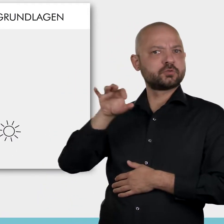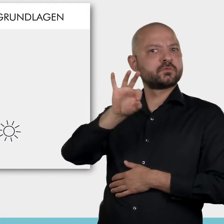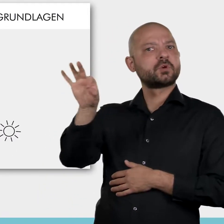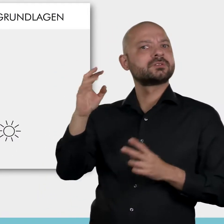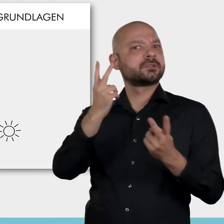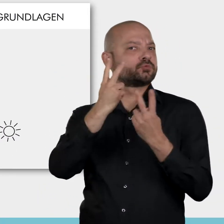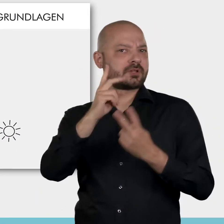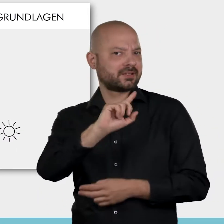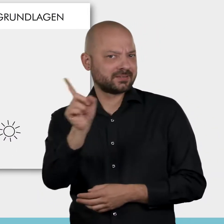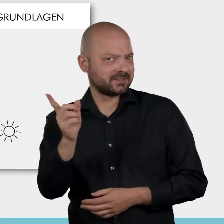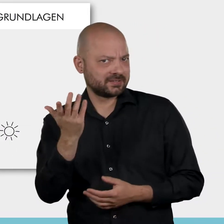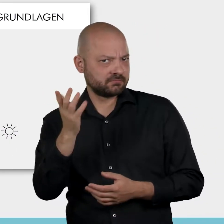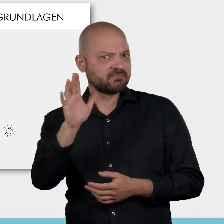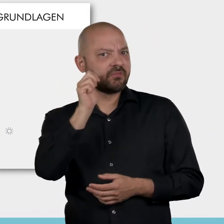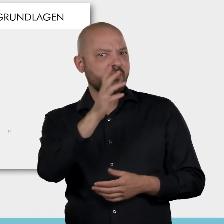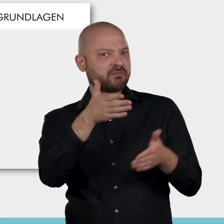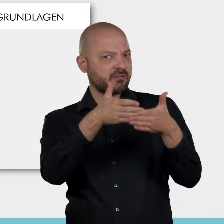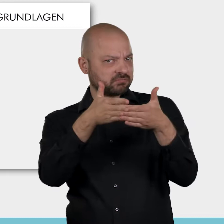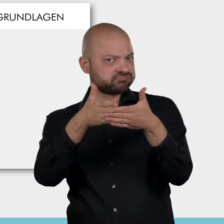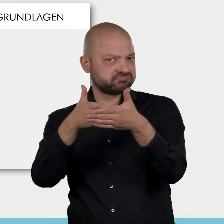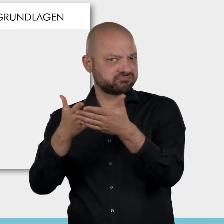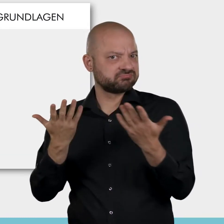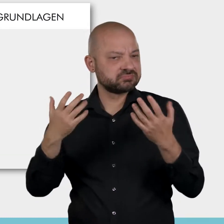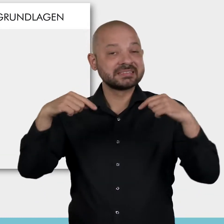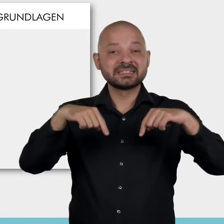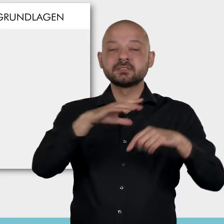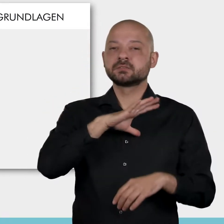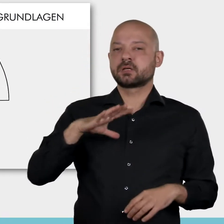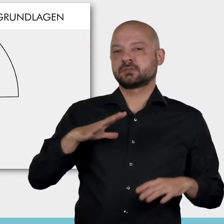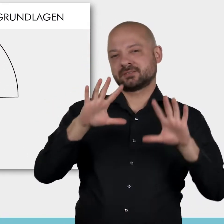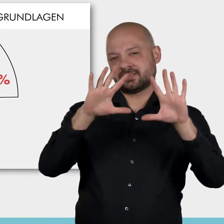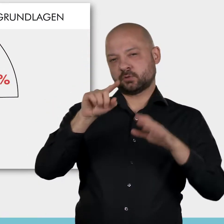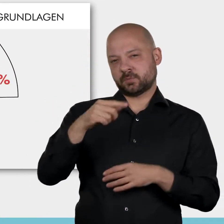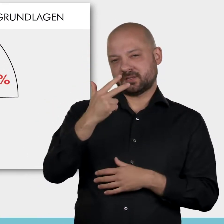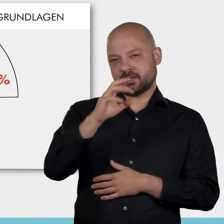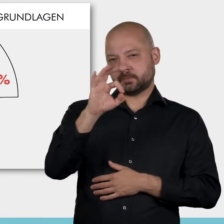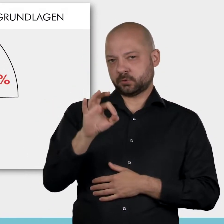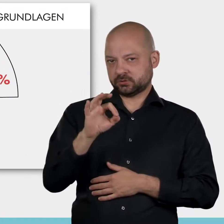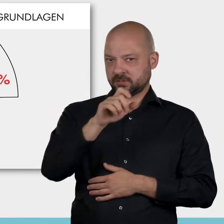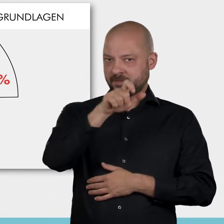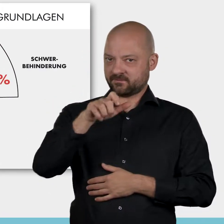da ihnen im Alltag ständig Hürden im Weg stehen. In Sachsen leben 10,3 % der Bevölkerung